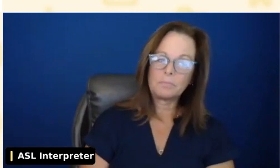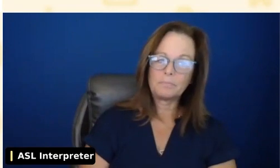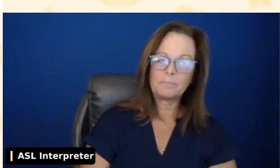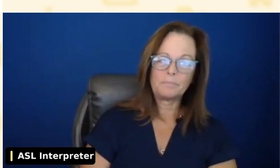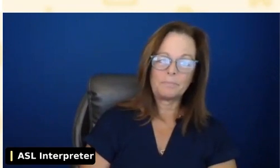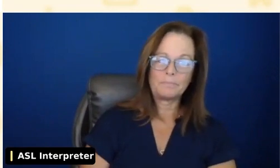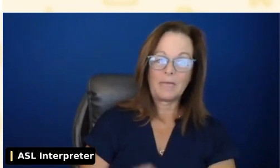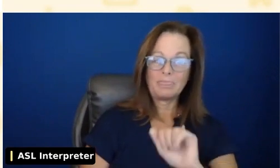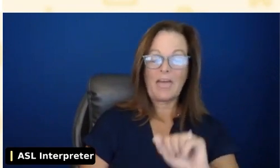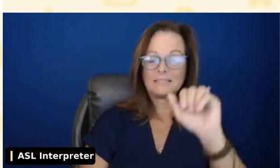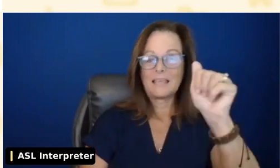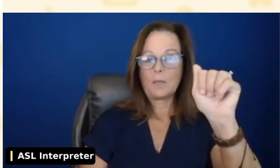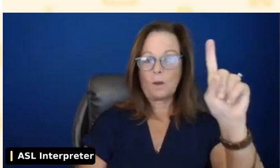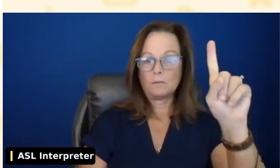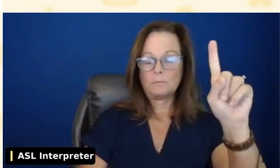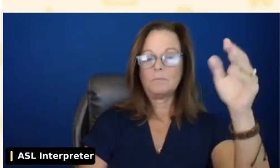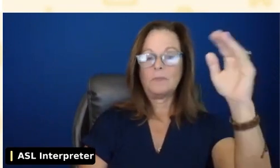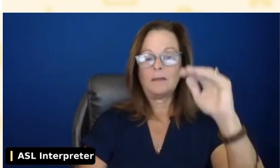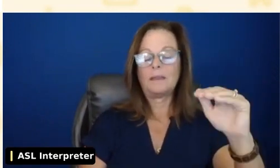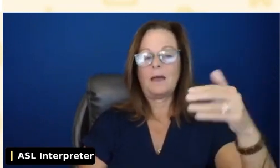Por otra parte, las vistas de edición, ¿son perceptibles?